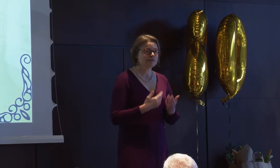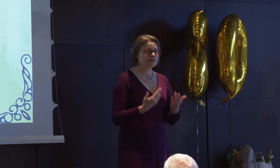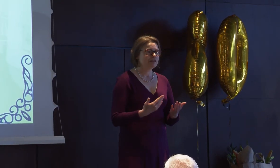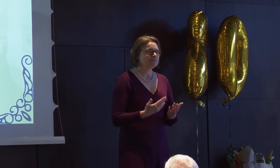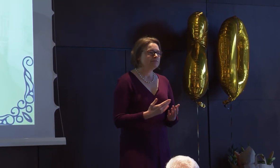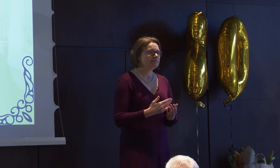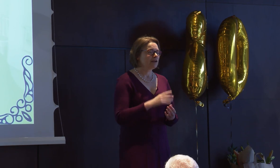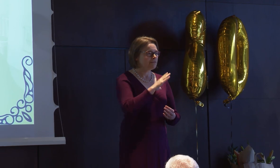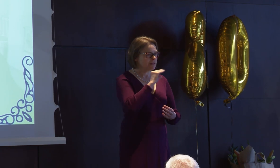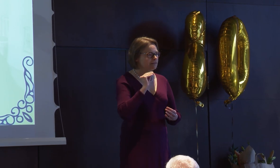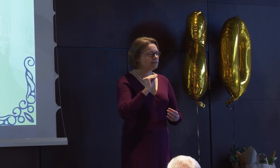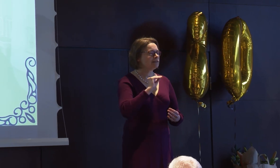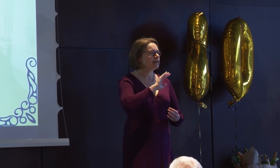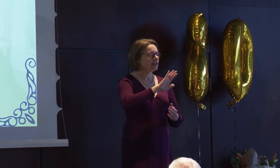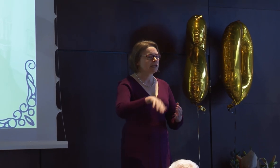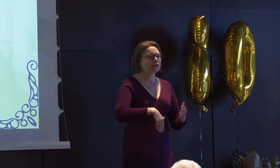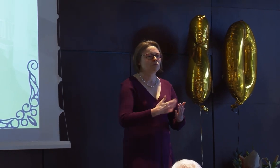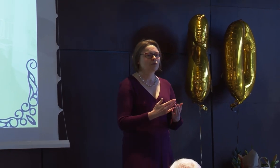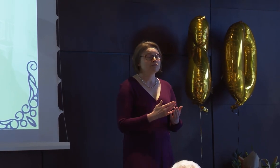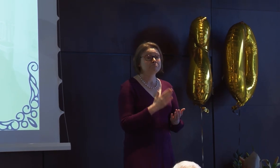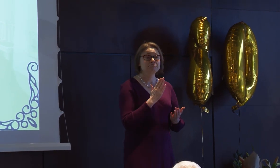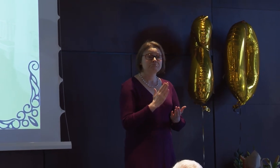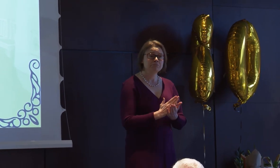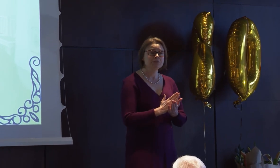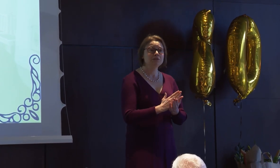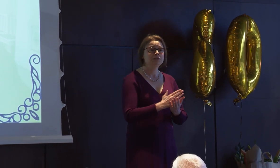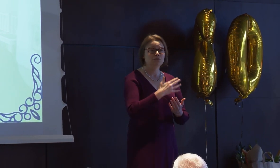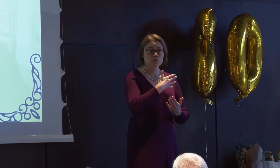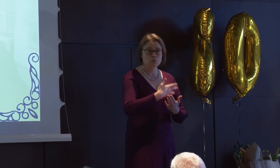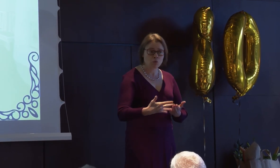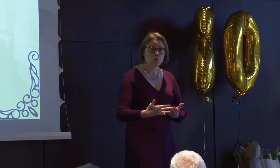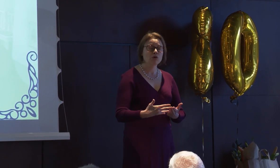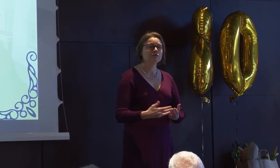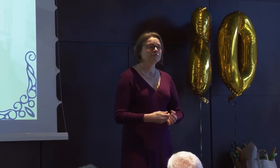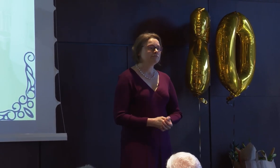Tänä päivänä suomenruotsalainen viittomakieli on kieli muiden joukossa.